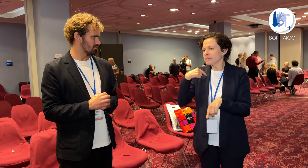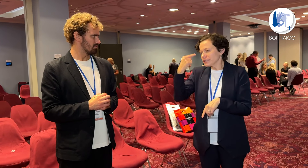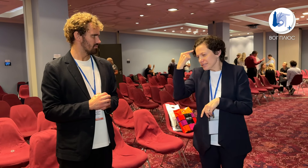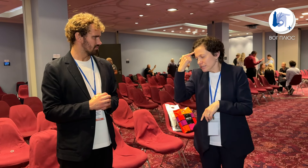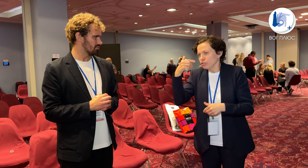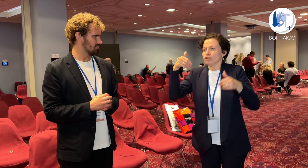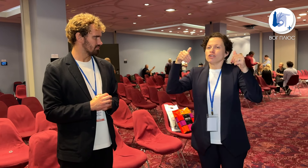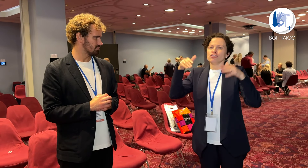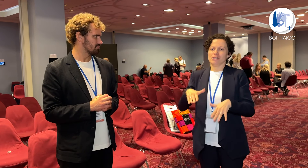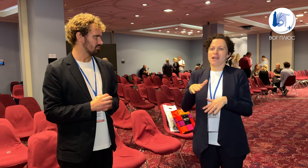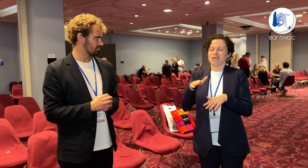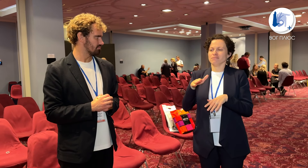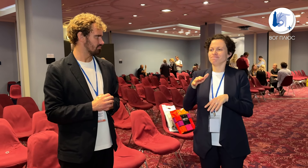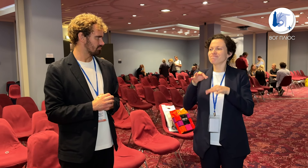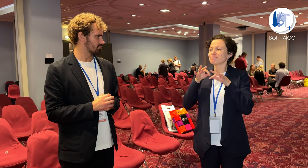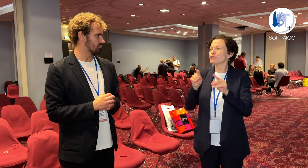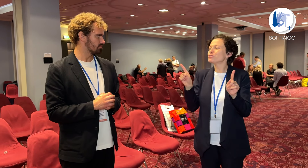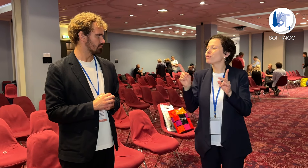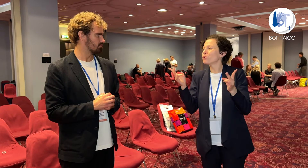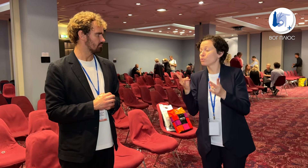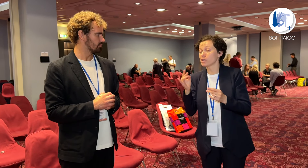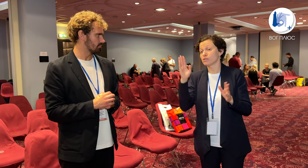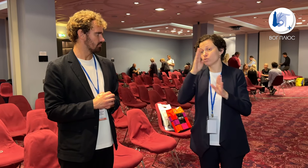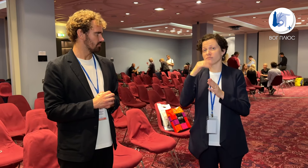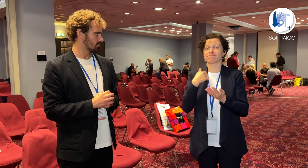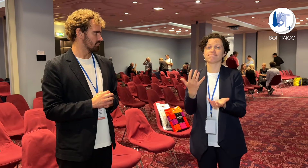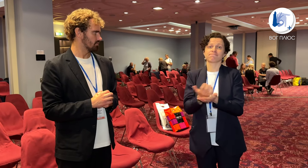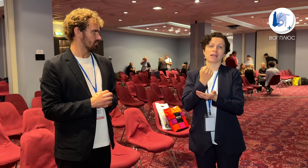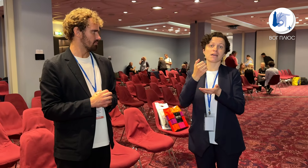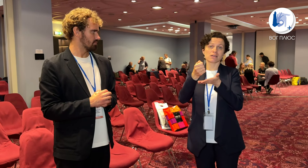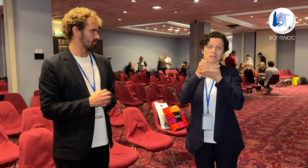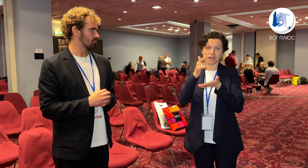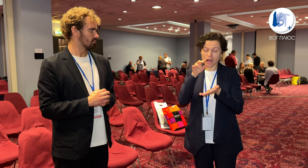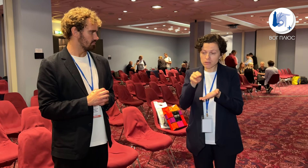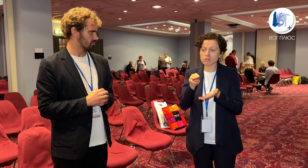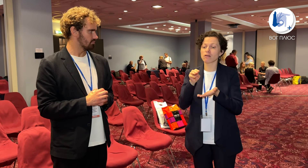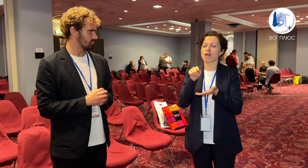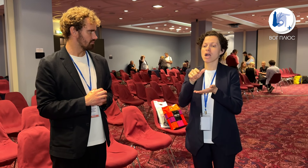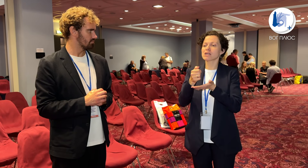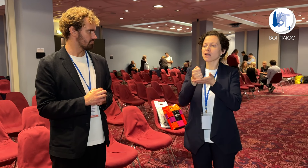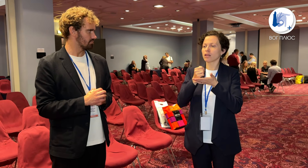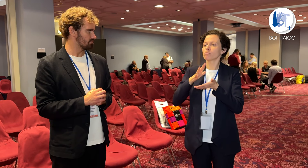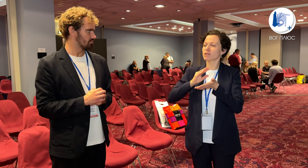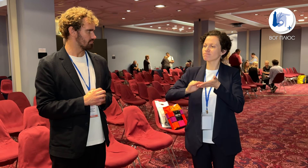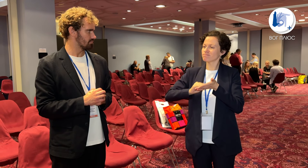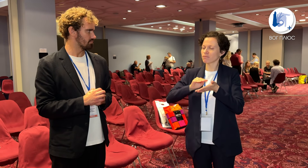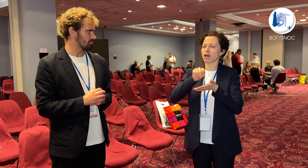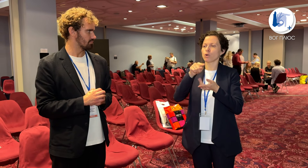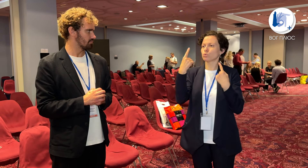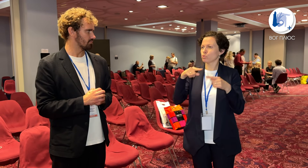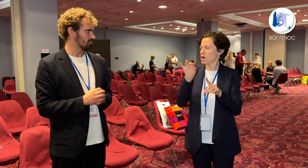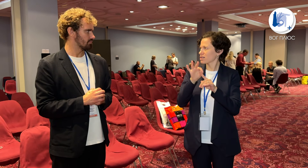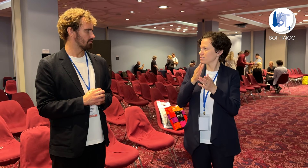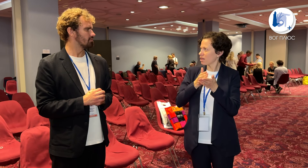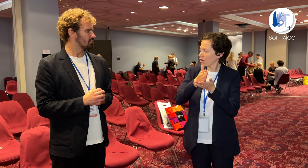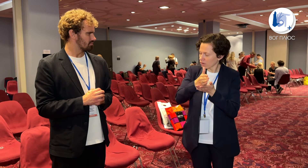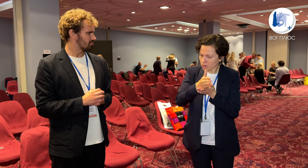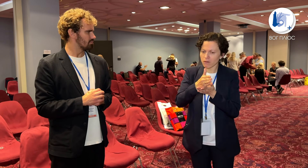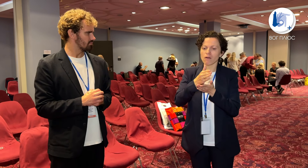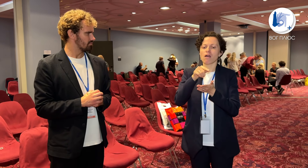Я поняла, что проблему надо решать, как раз мы выиграли грант. Но грант был написан под другие цели: